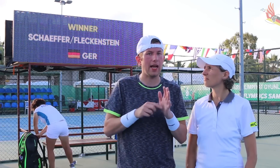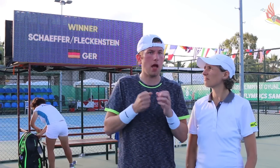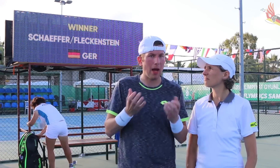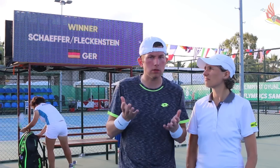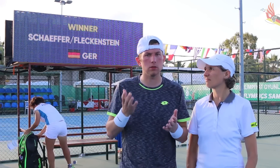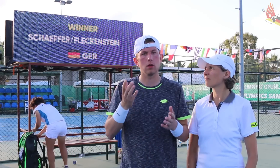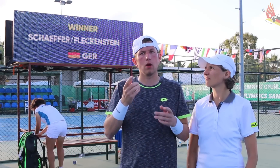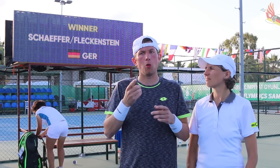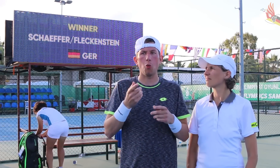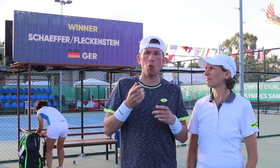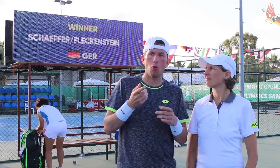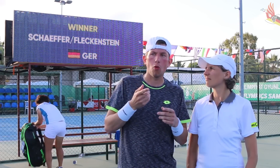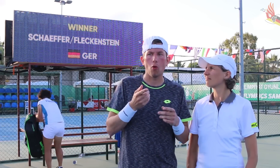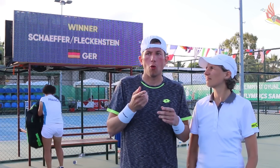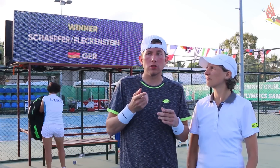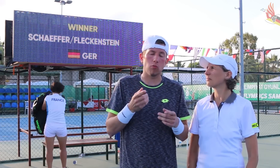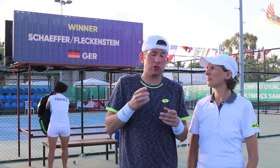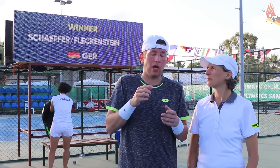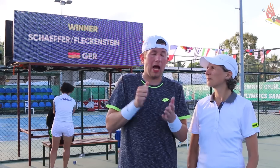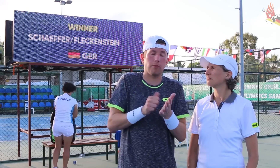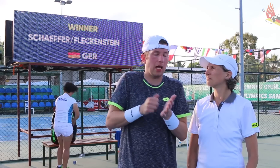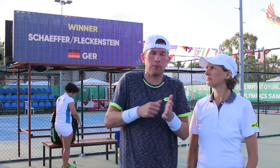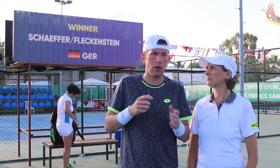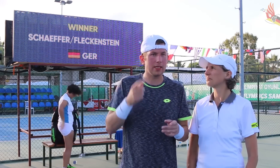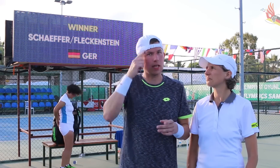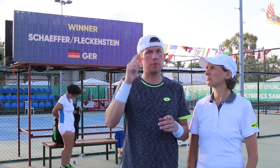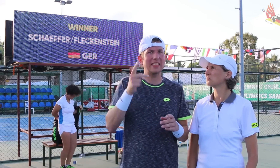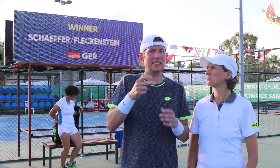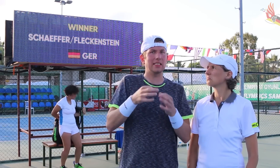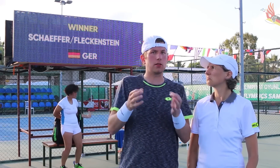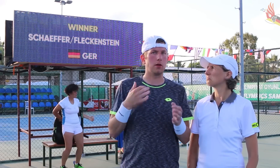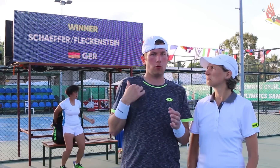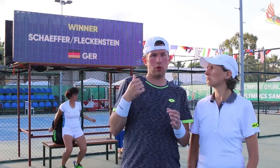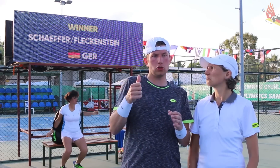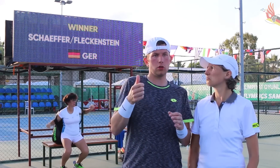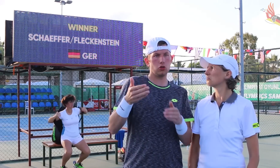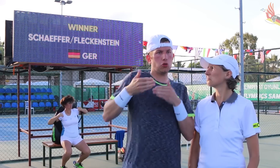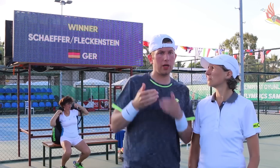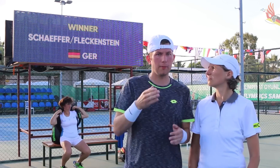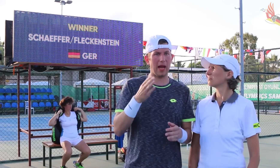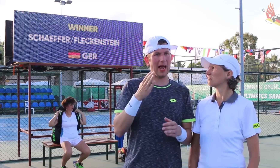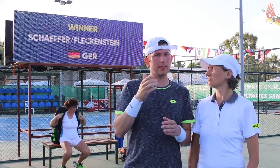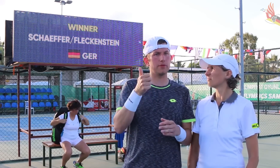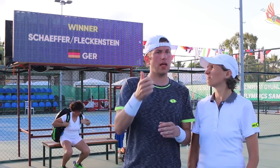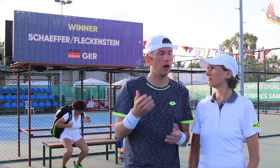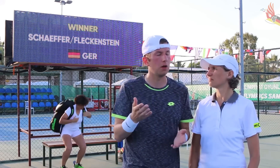Und ich wusste, dass ich wenige Fehler machen darf. Es wurde der Kraftakt, den ich erwartet hatte. Wir haben im dritten Satz 1:4 zurück gelegen.